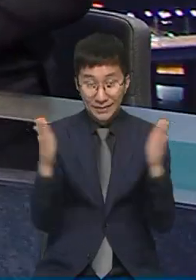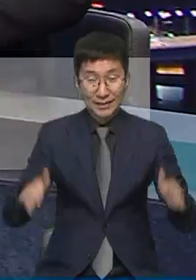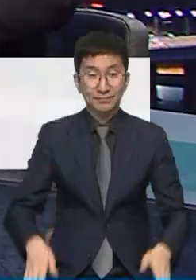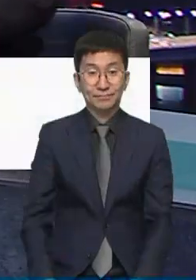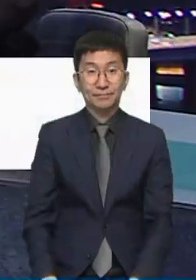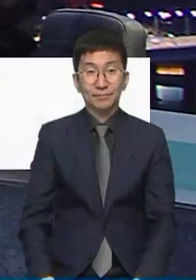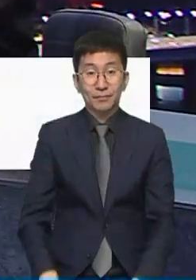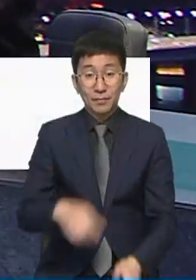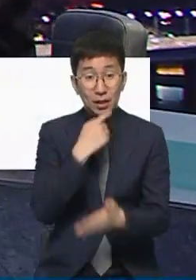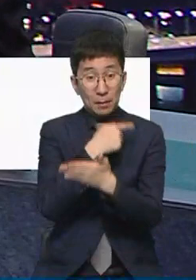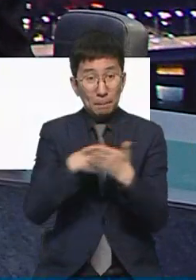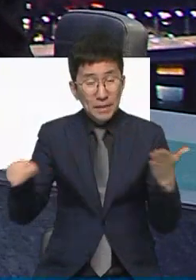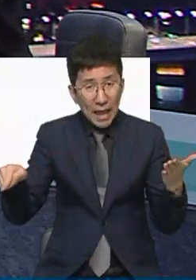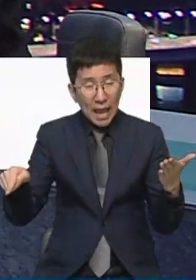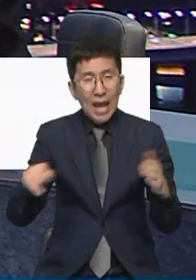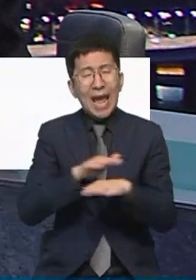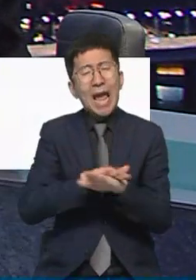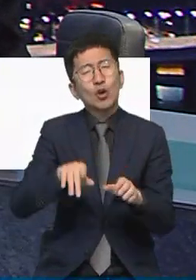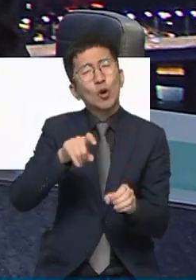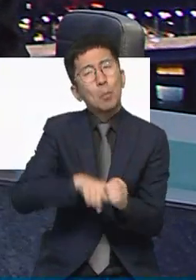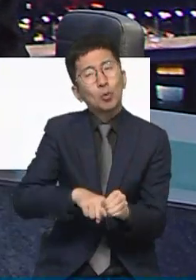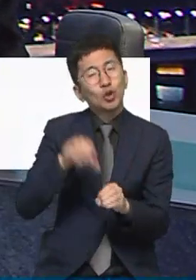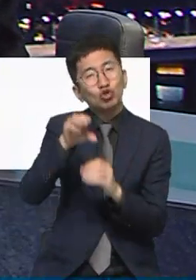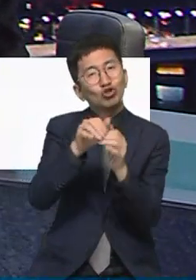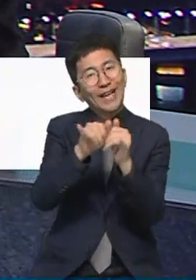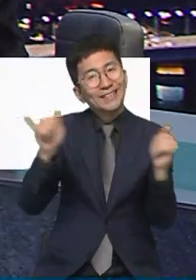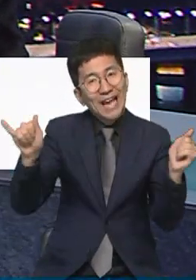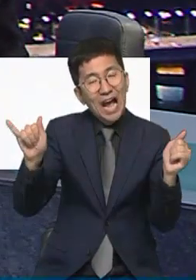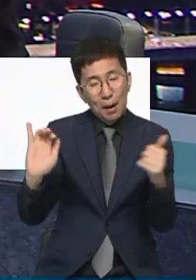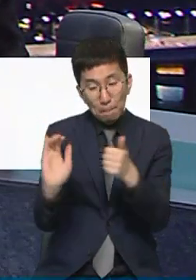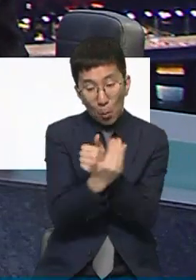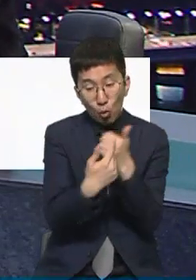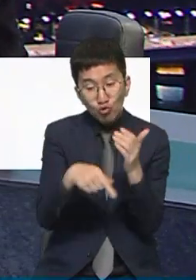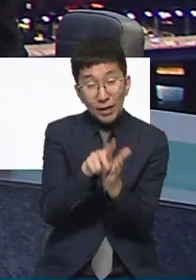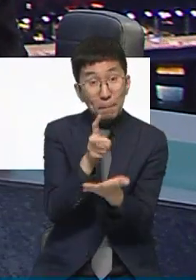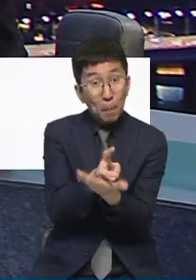피해를 막기 위해서 투자자들을 보호하는 법안이 국회에서 논의되고 있지 않습니까?